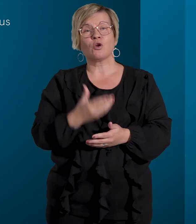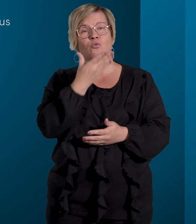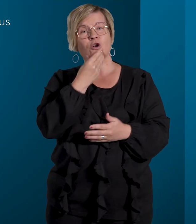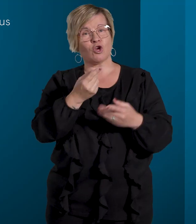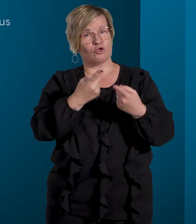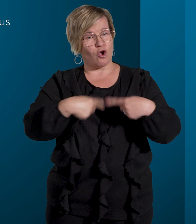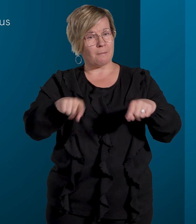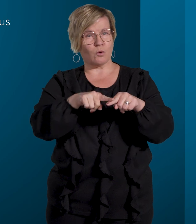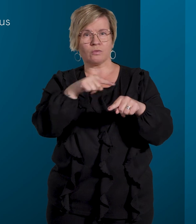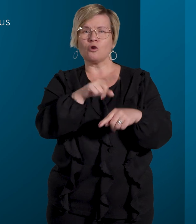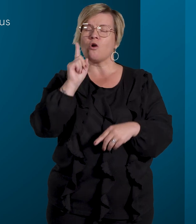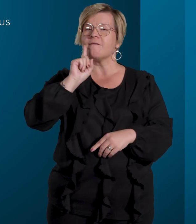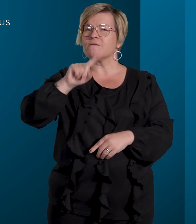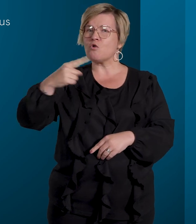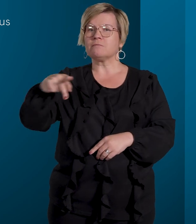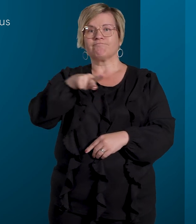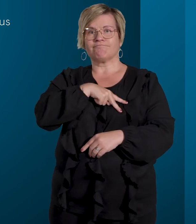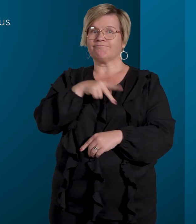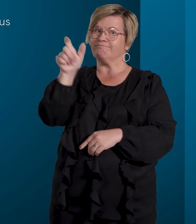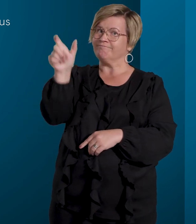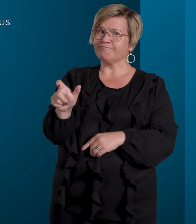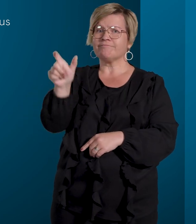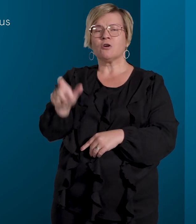Nuorisotoimikunta palkitsee vuosittain yhden henkilön, -